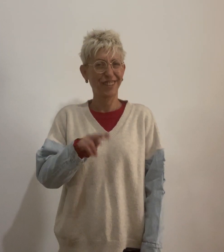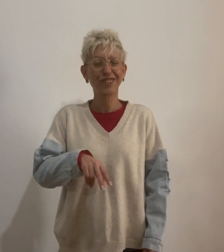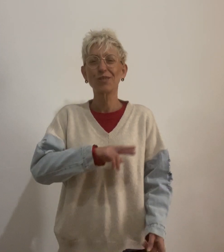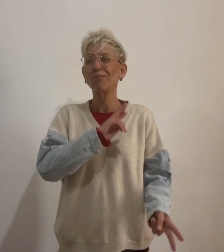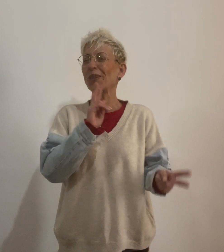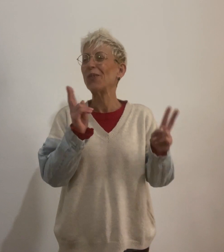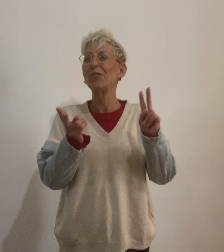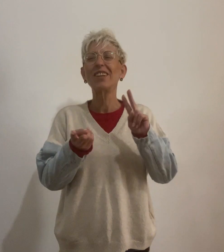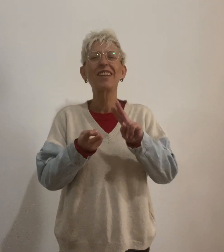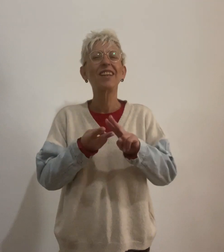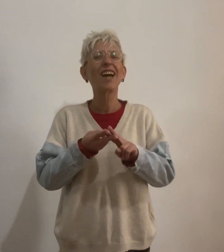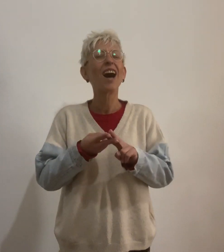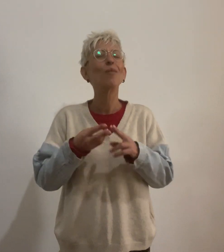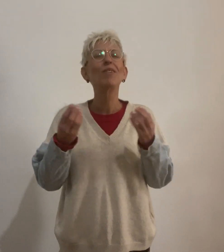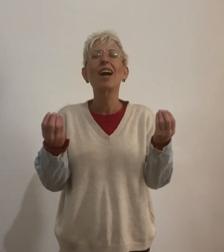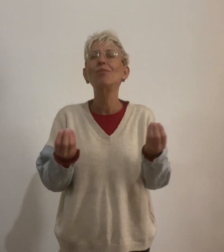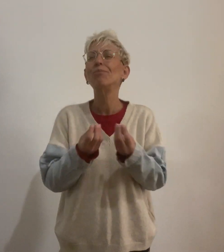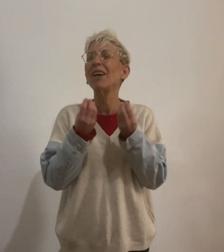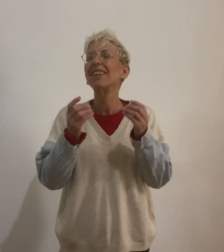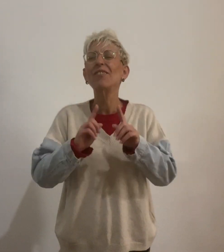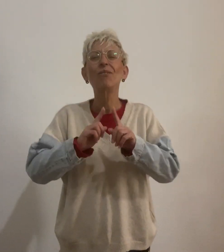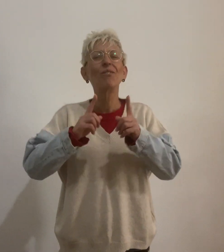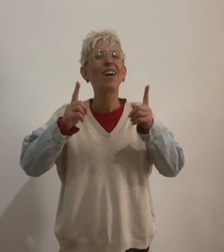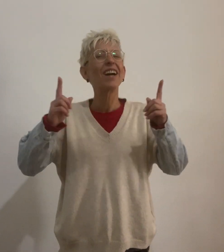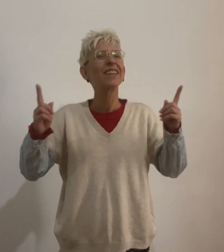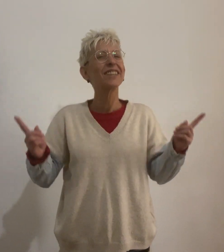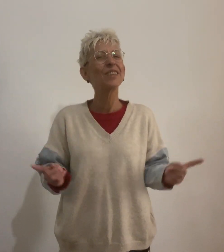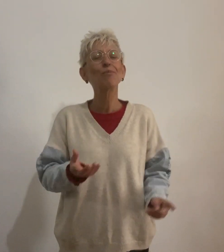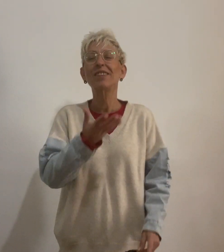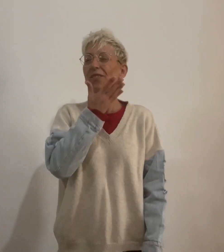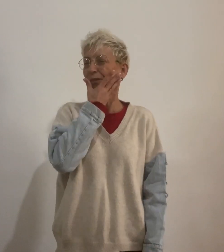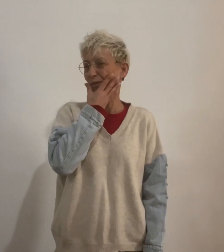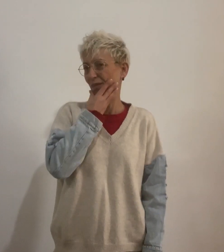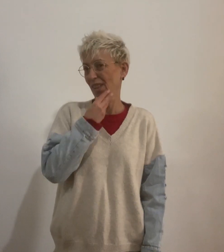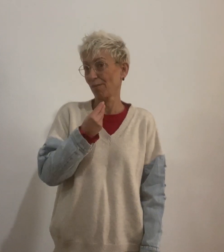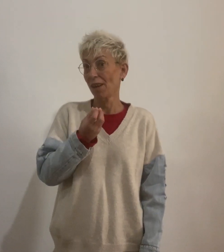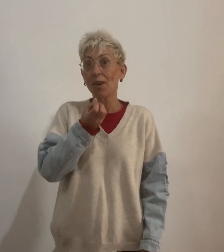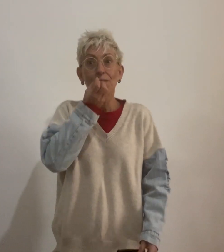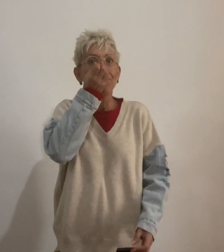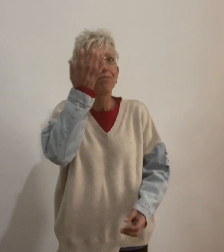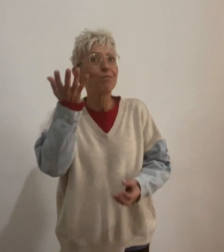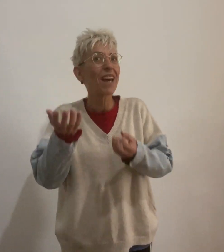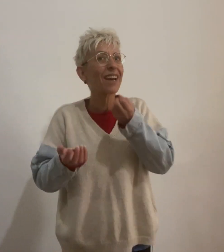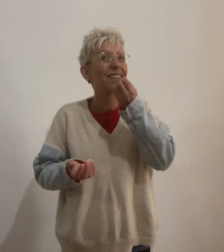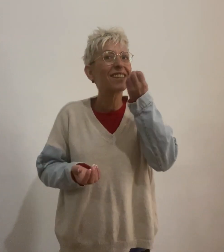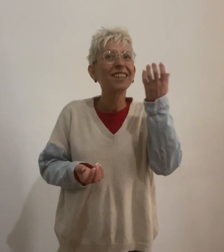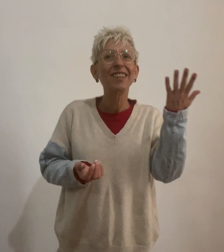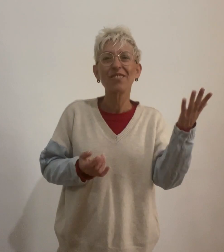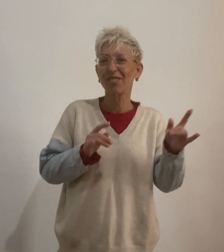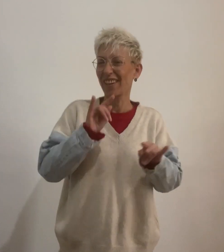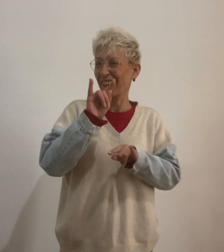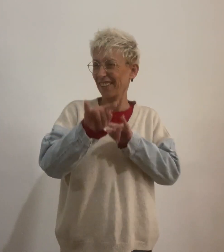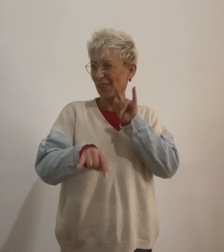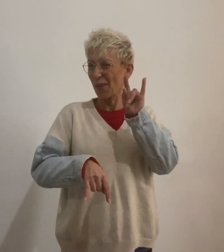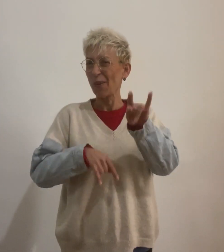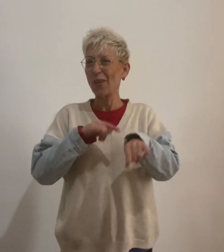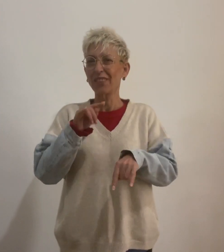יש בעולם הרבה דברים יפים: פרחים וחיות